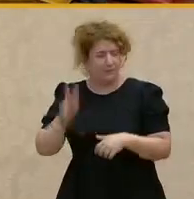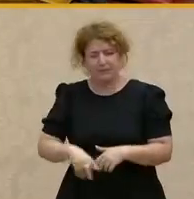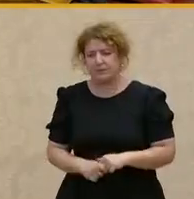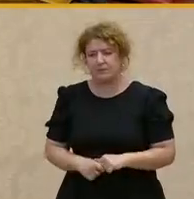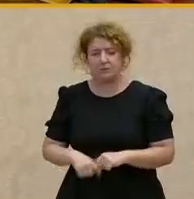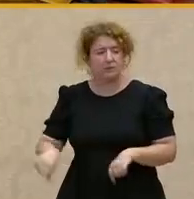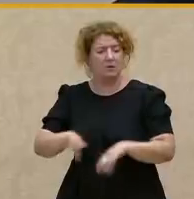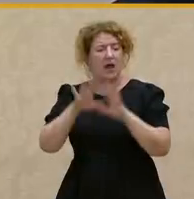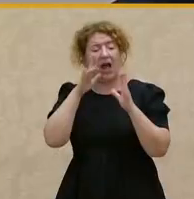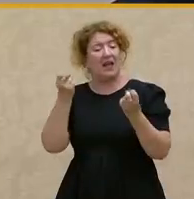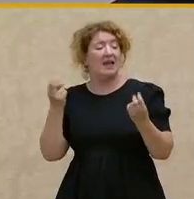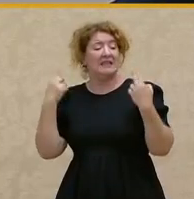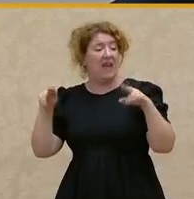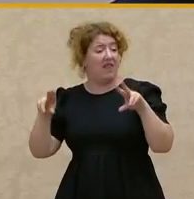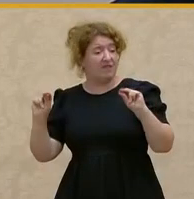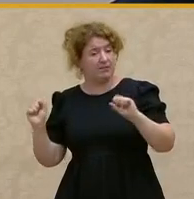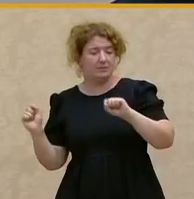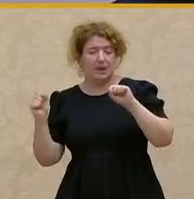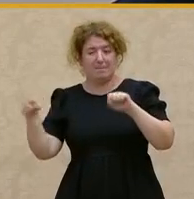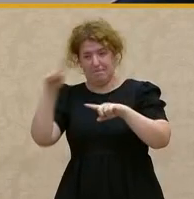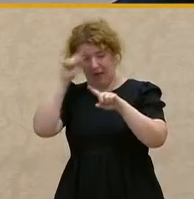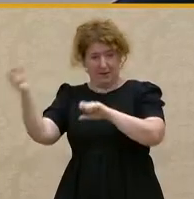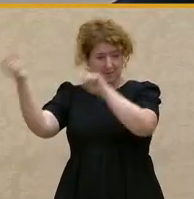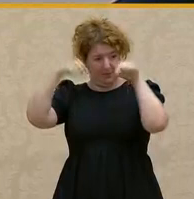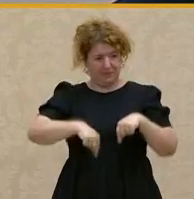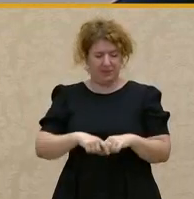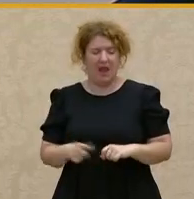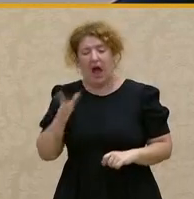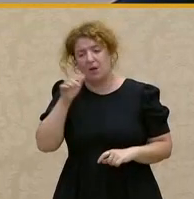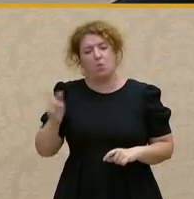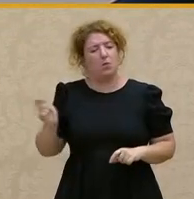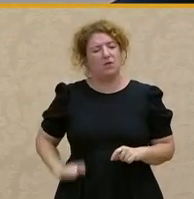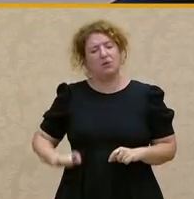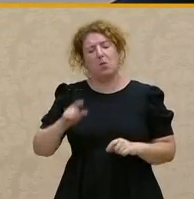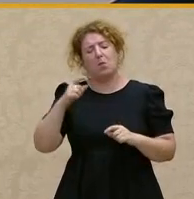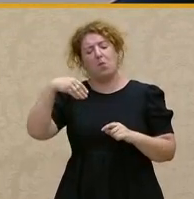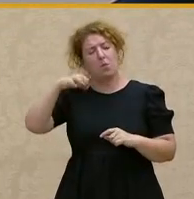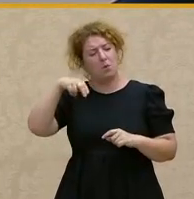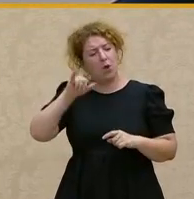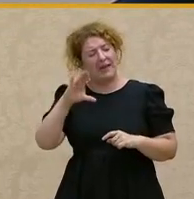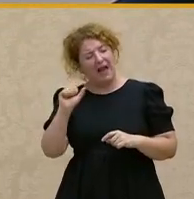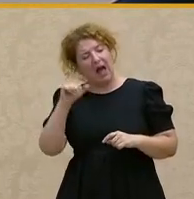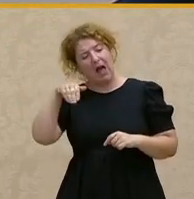vamos de Lleida, nos venimos para Madrid y damos paso a Mónica Mayo Sotillo, integradora social y